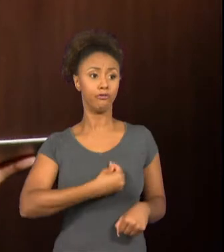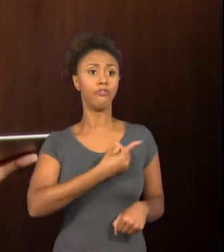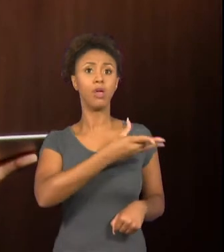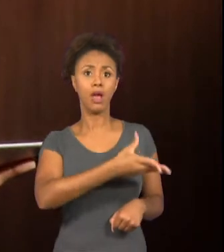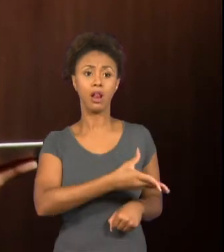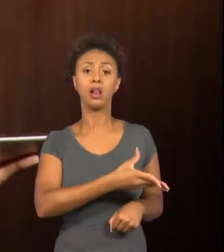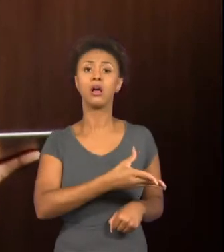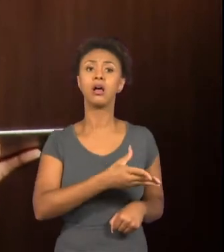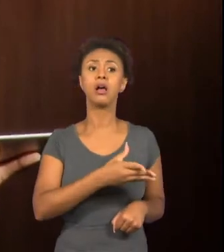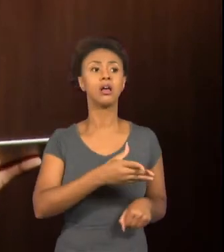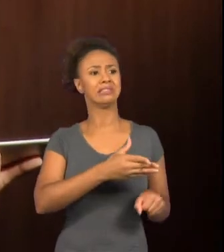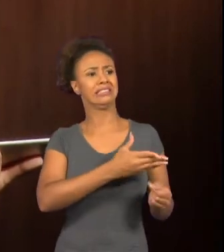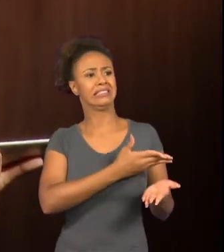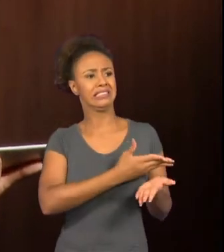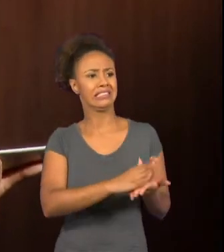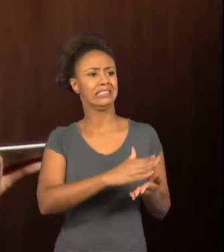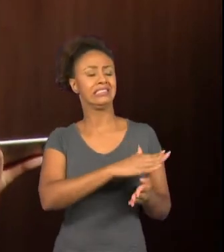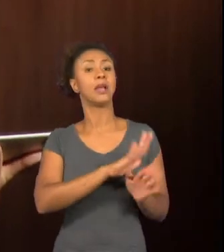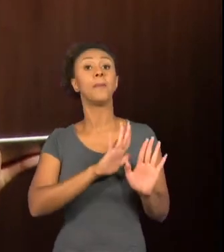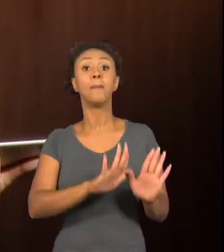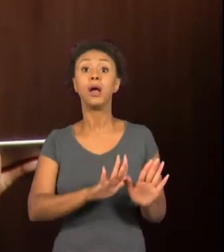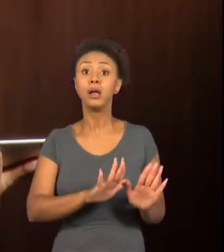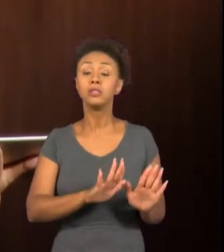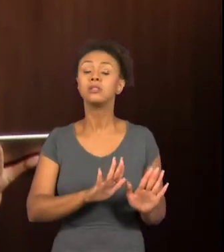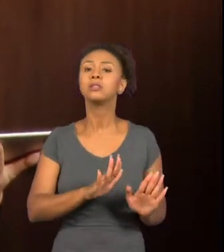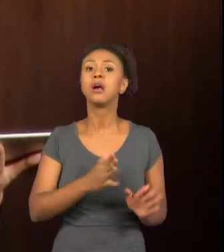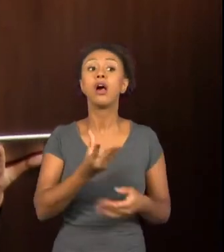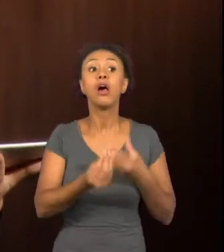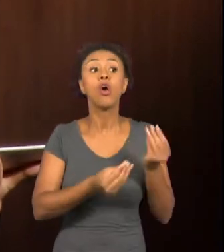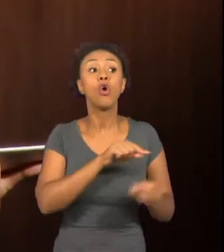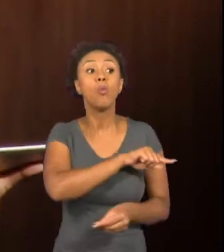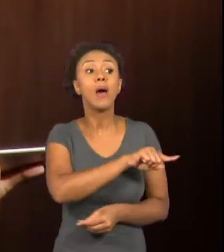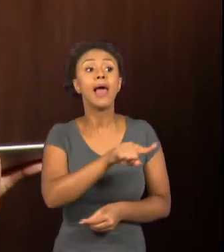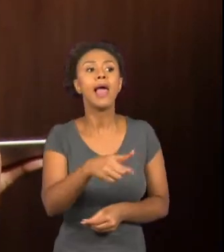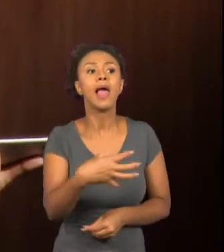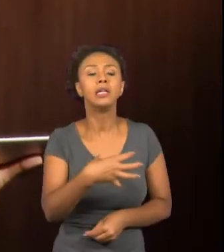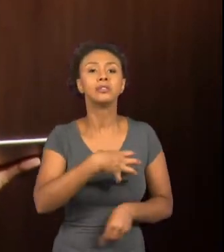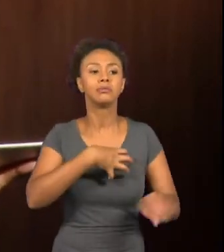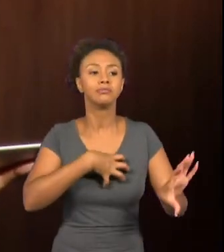VISÃO DE DENTRO. COMO ELES SENTIRAM, VIVENCIAVAM,